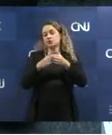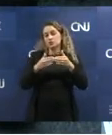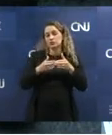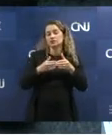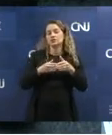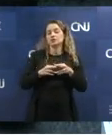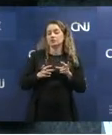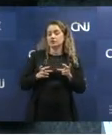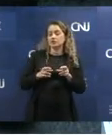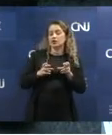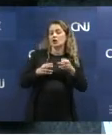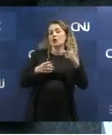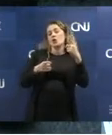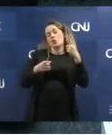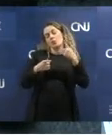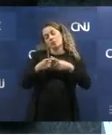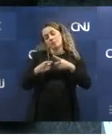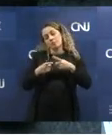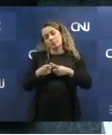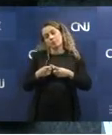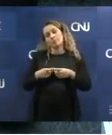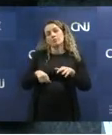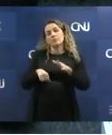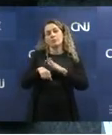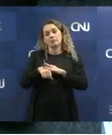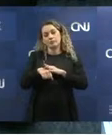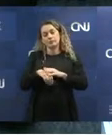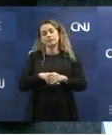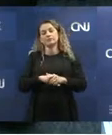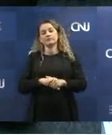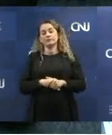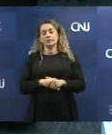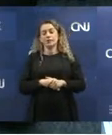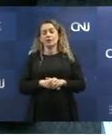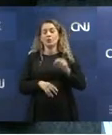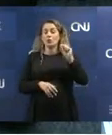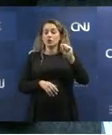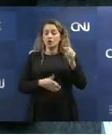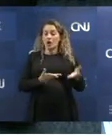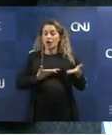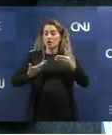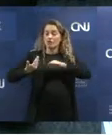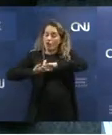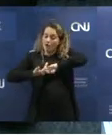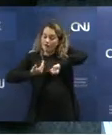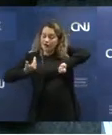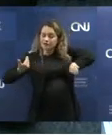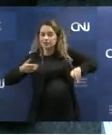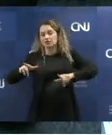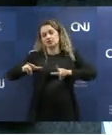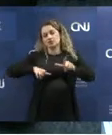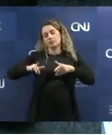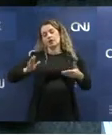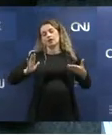de uma neoplasia, o que a levou a afastar se da captura até o mês de Março de 2000.